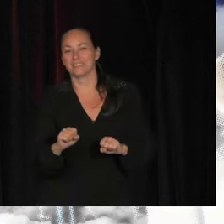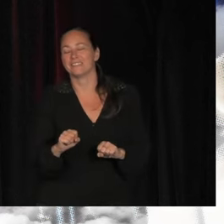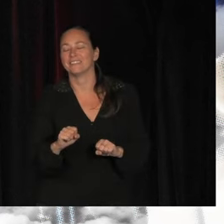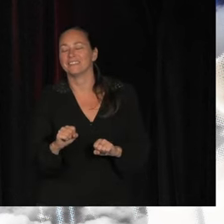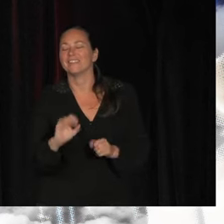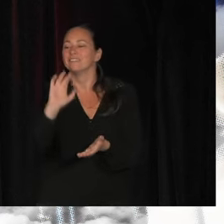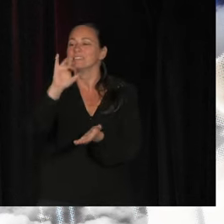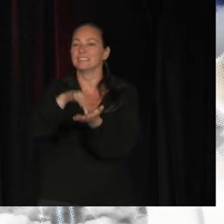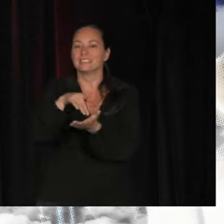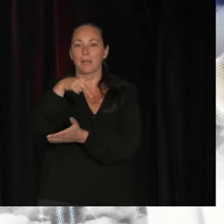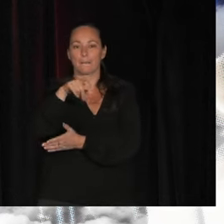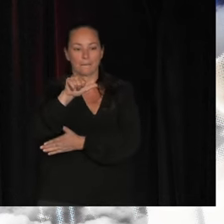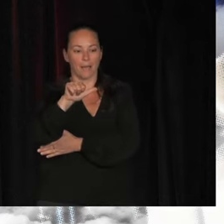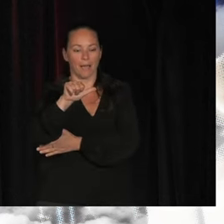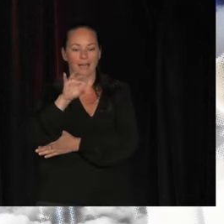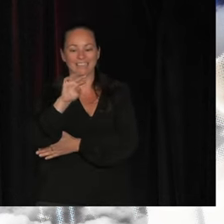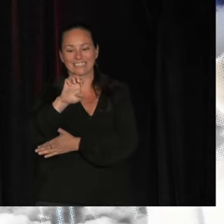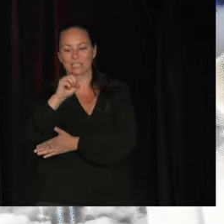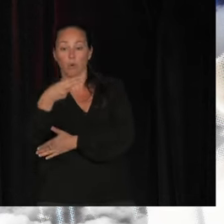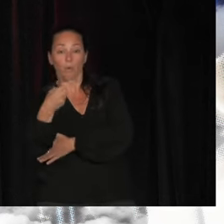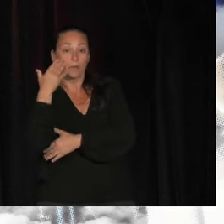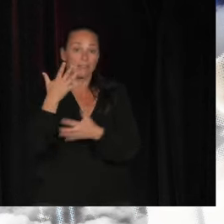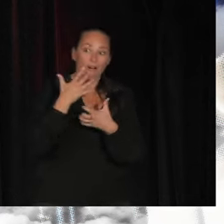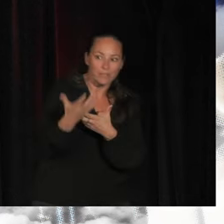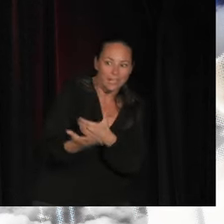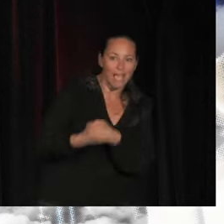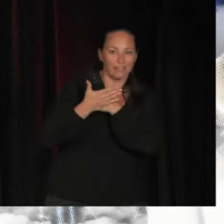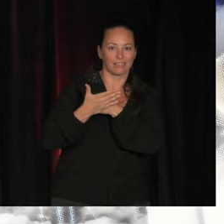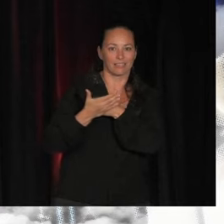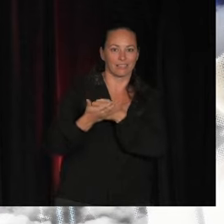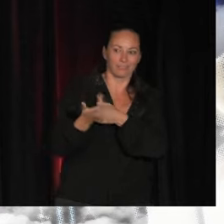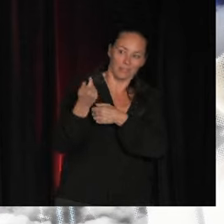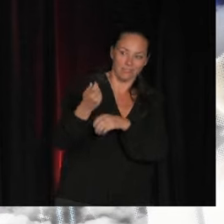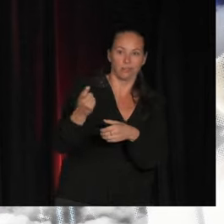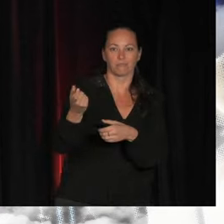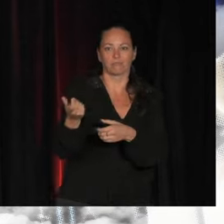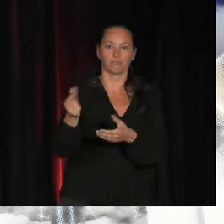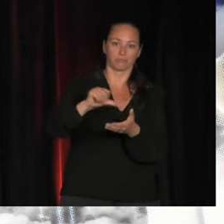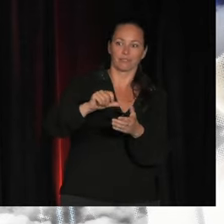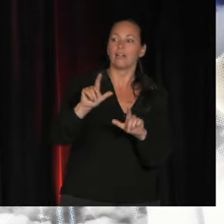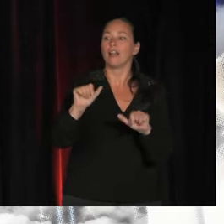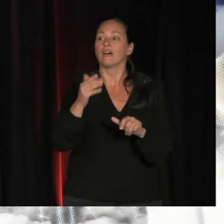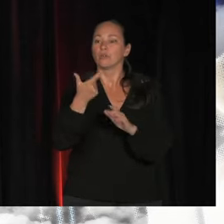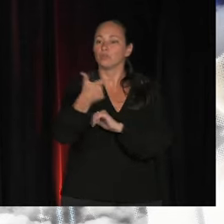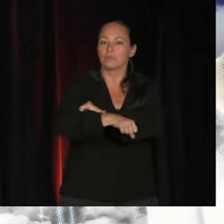aider à faire vivre cette émission. On se retrouve dans deux semaines. On va parler de quoi dans deux semaines ? Mince, je ne sais plus.